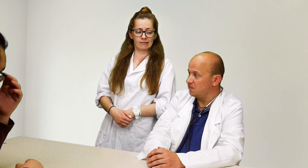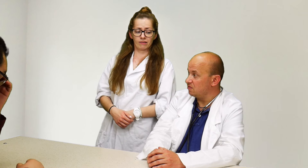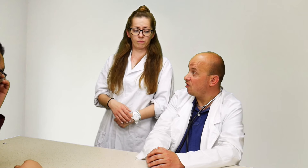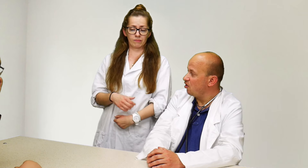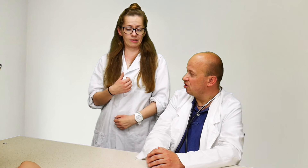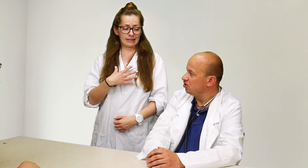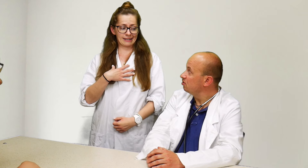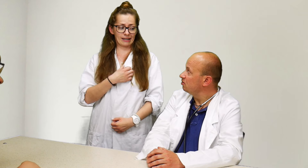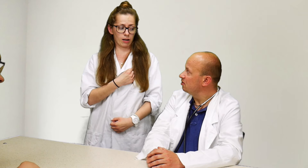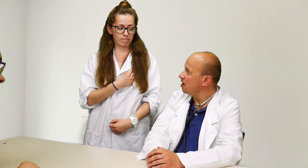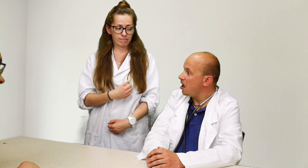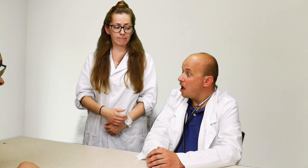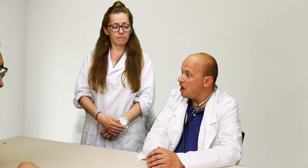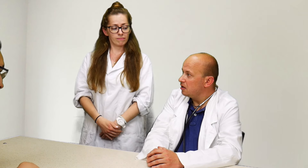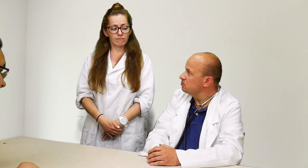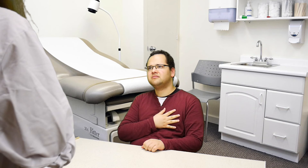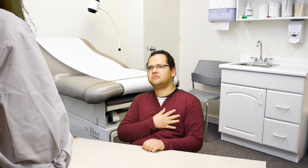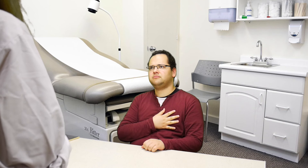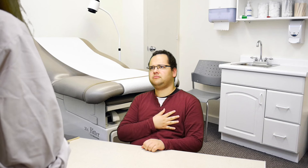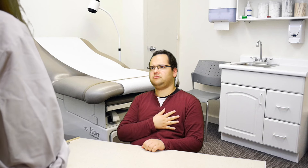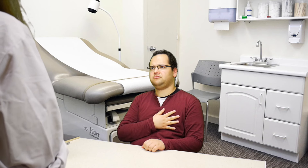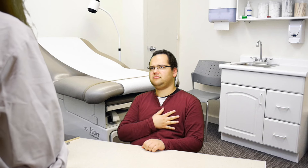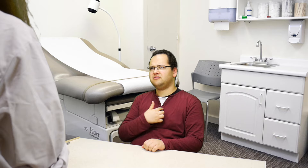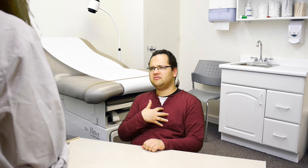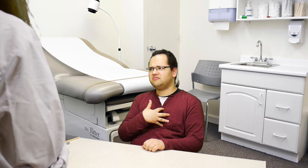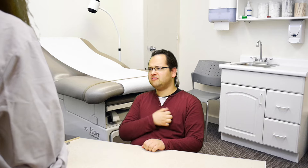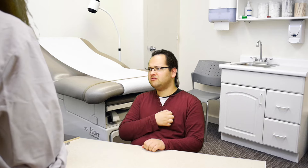To zawał. Zawał?